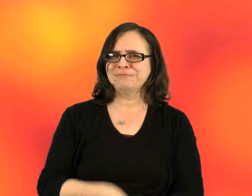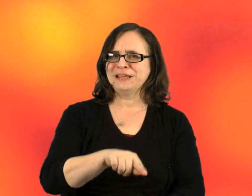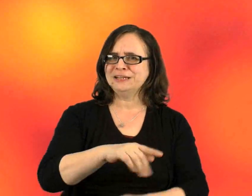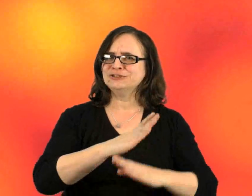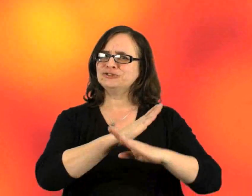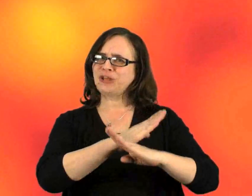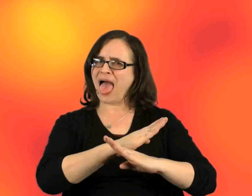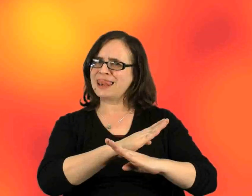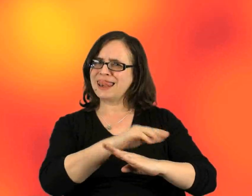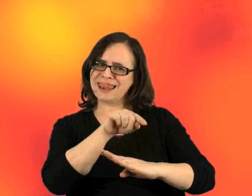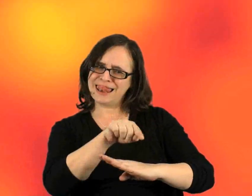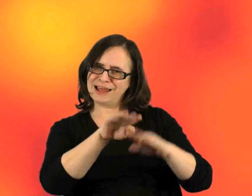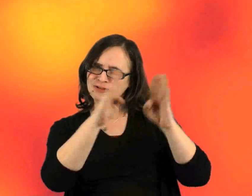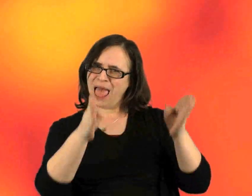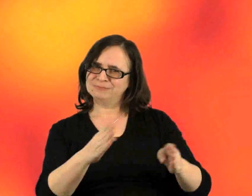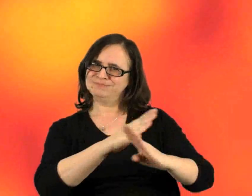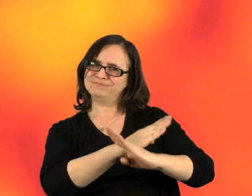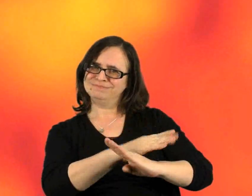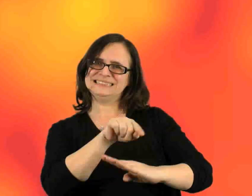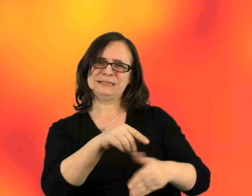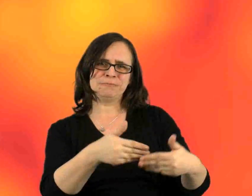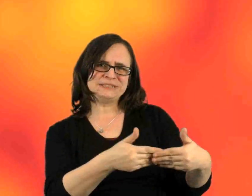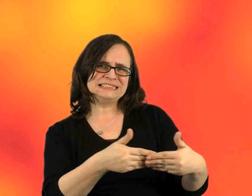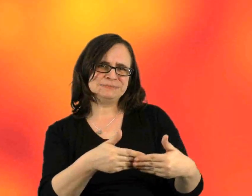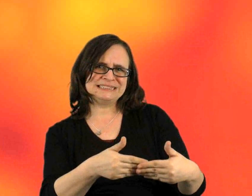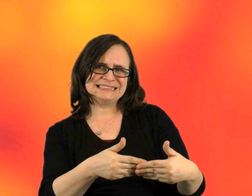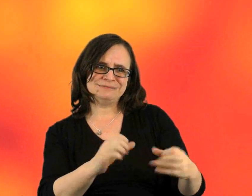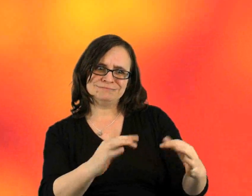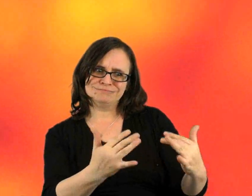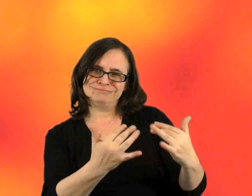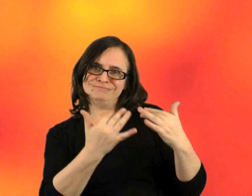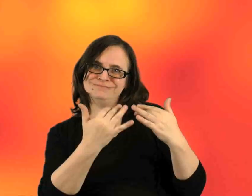Er ist im Stall als Baby geboren